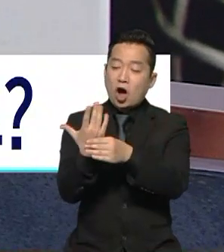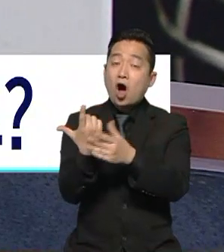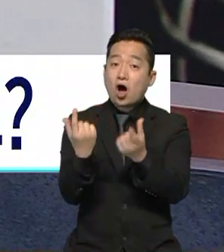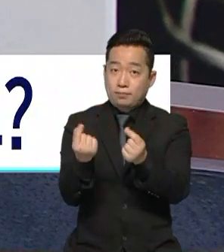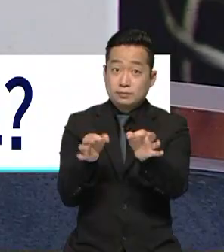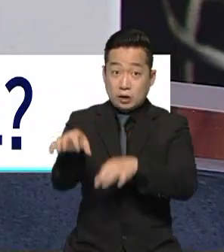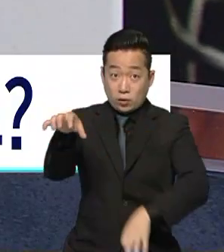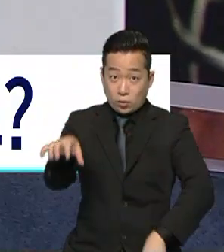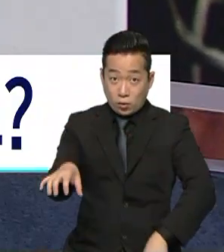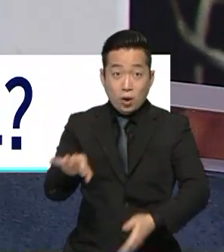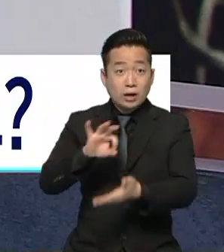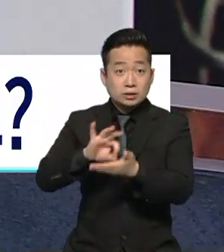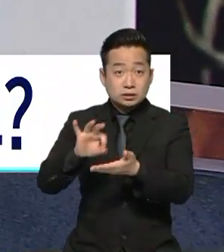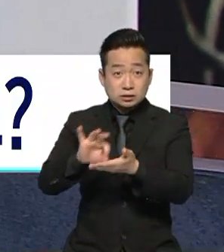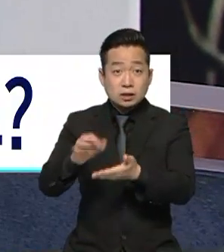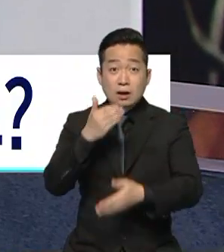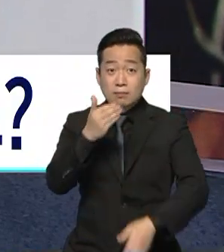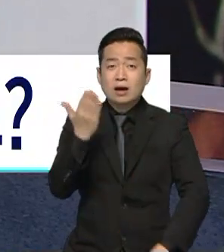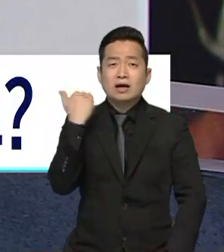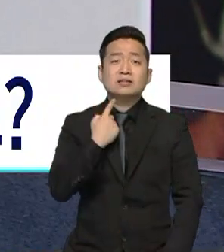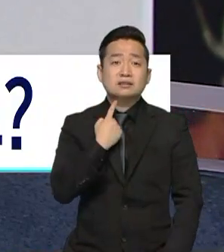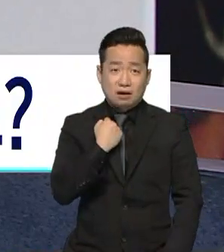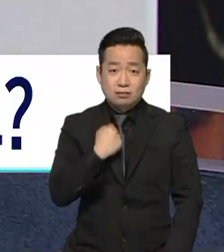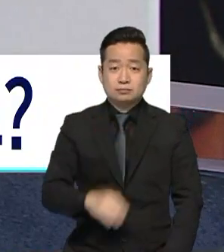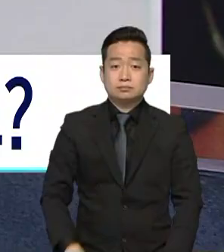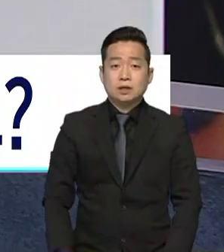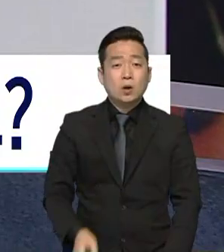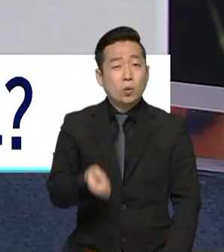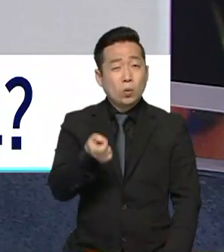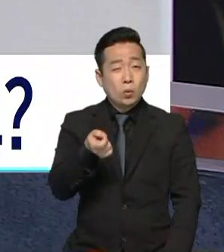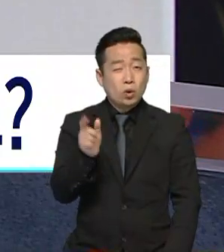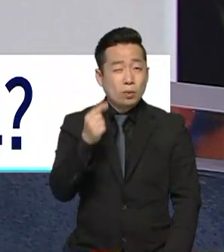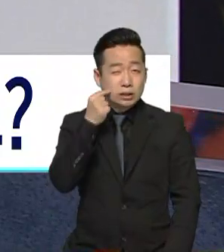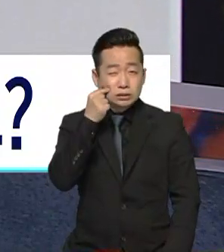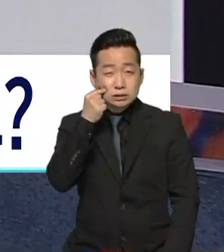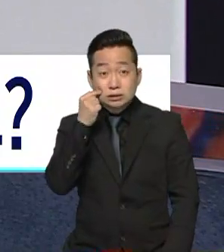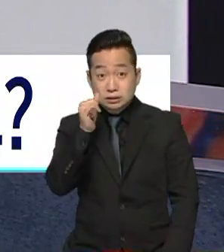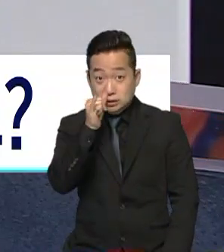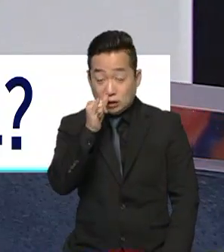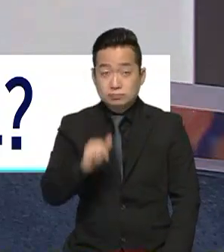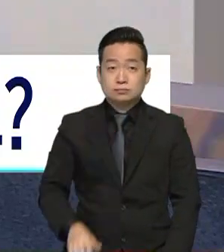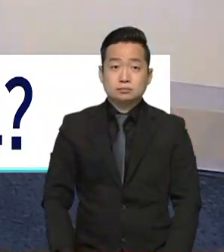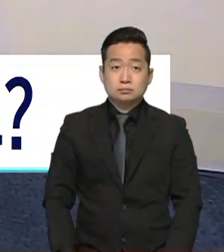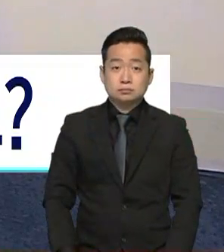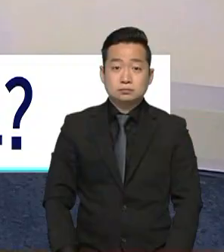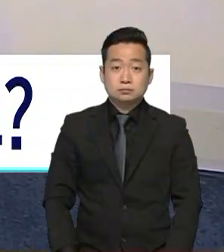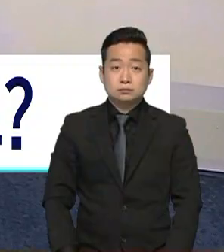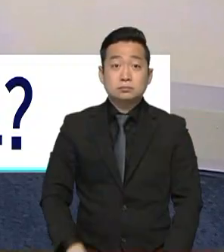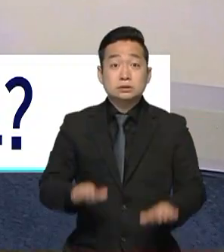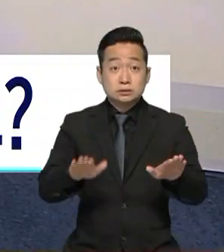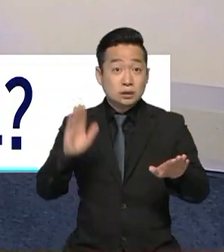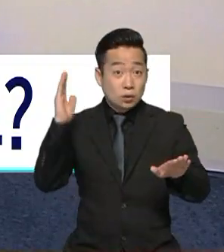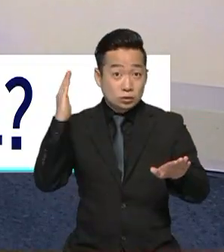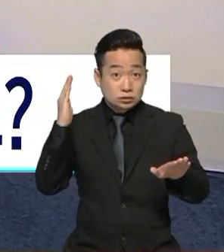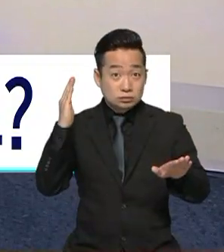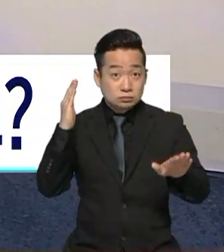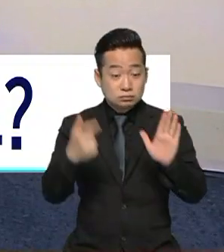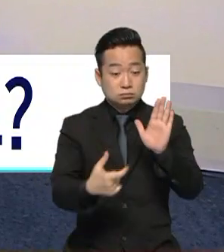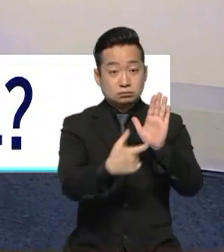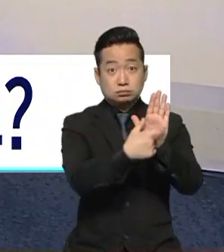있습니다. 그래서 한때 인기를 끌었었는데 그 가상자산이 최근 상장 폐지될 상황에 몰렸습니다.